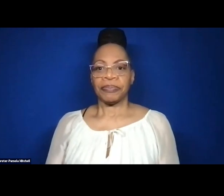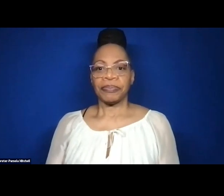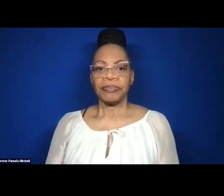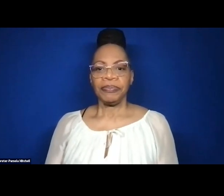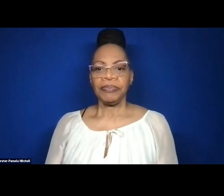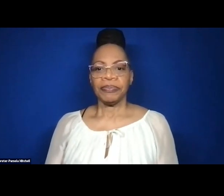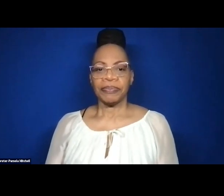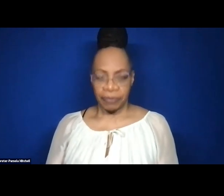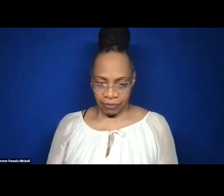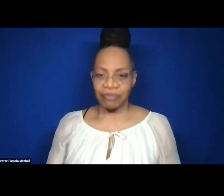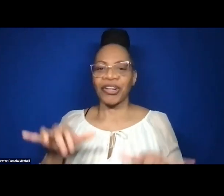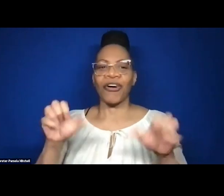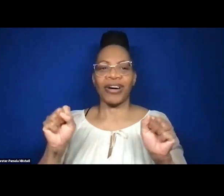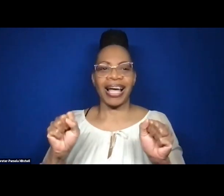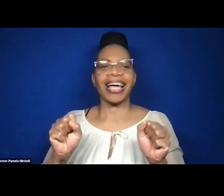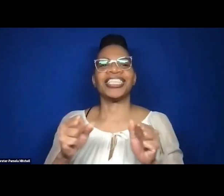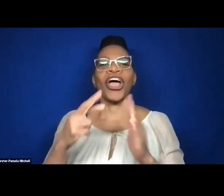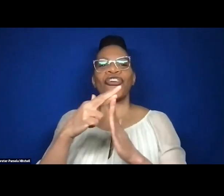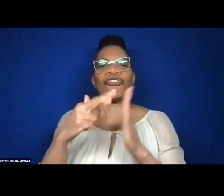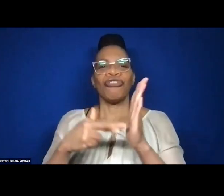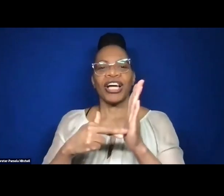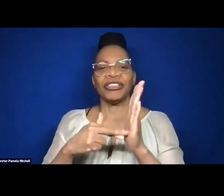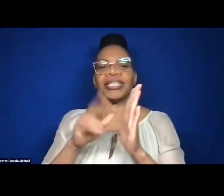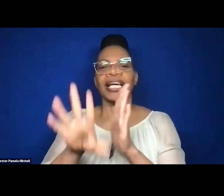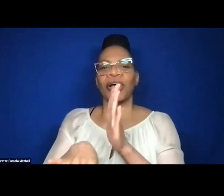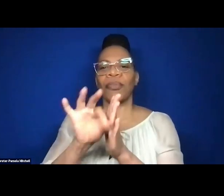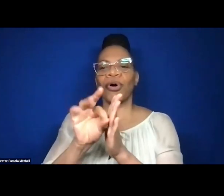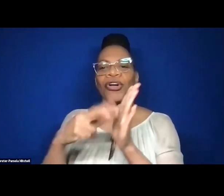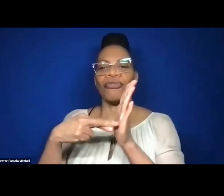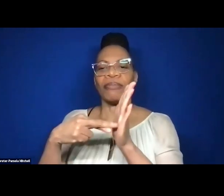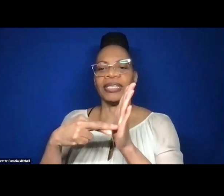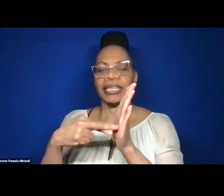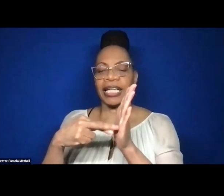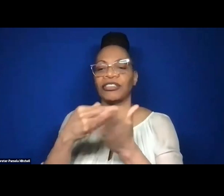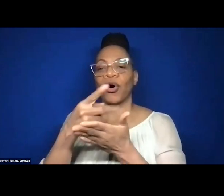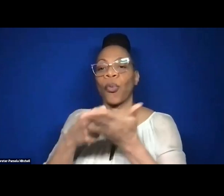[Pam] Sí, estamos ahí, registrarse como representante, siguiendo lo que Kristin comenzó a discutir.